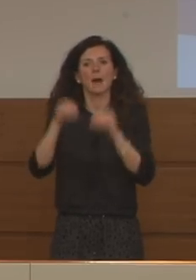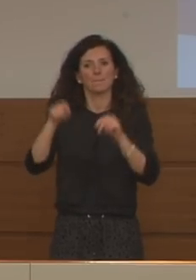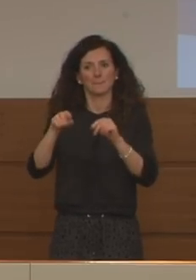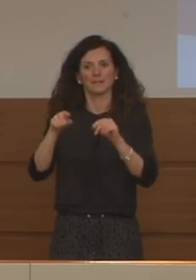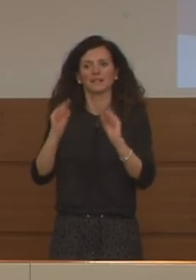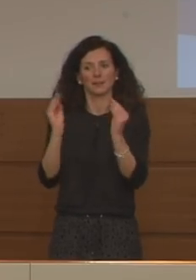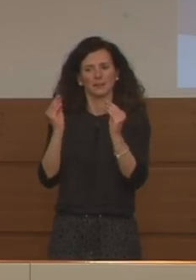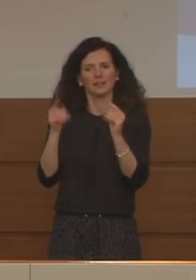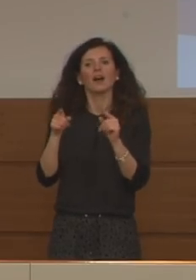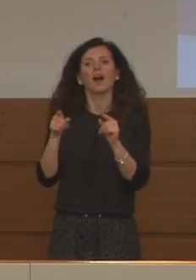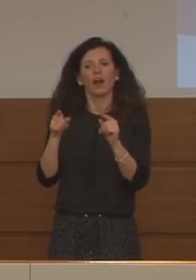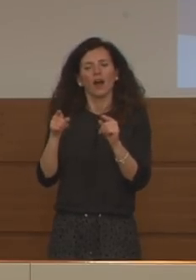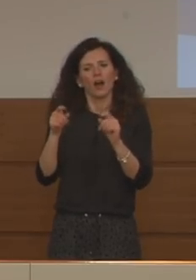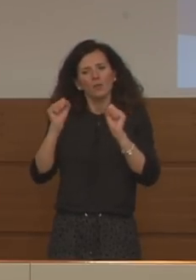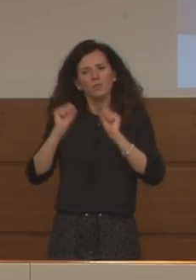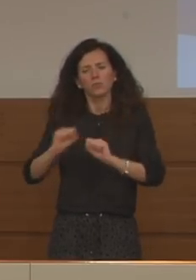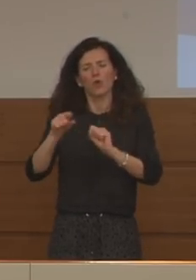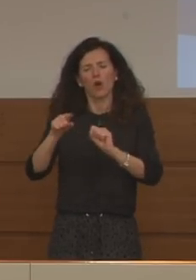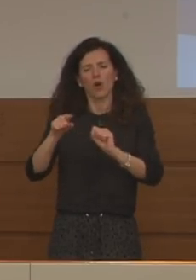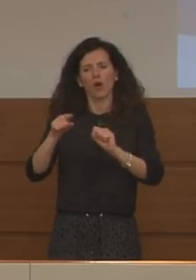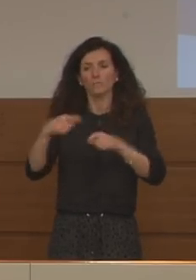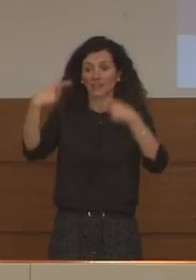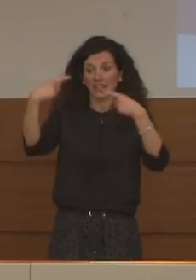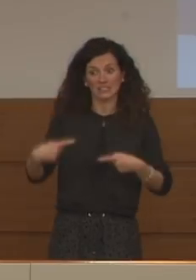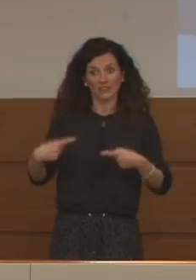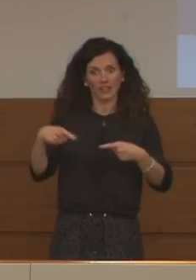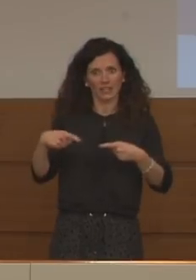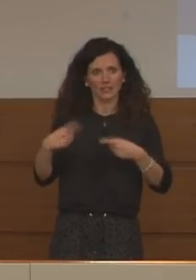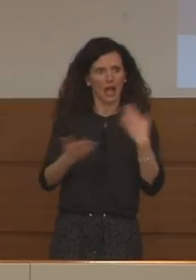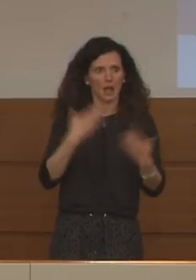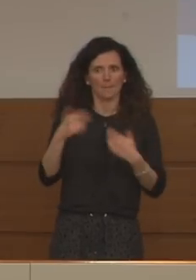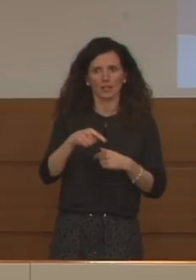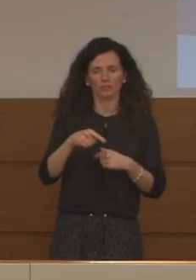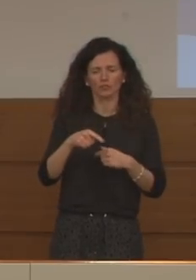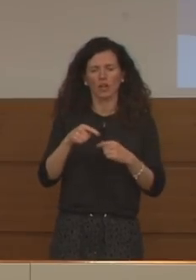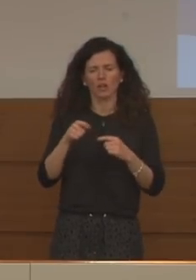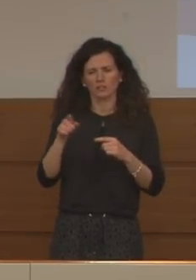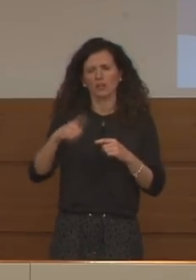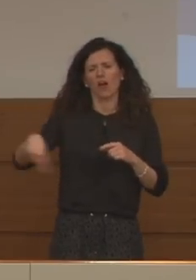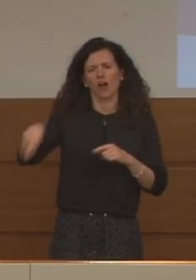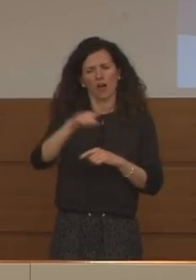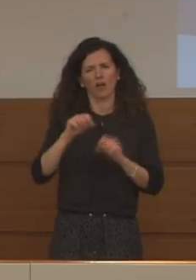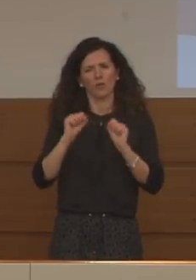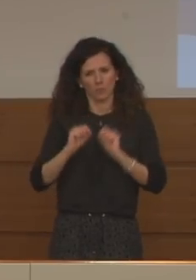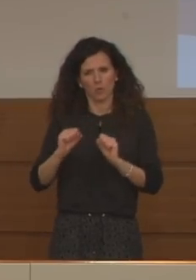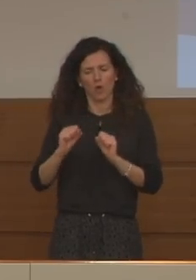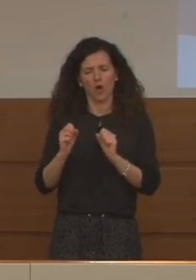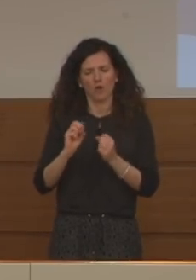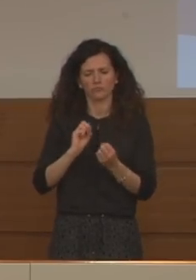di sfida sapranno veramente sviluppare la migliore creatività.